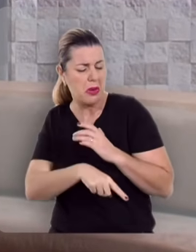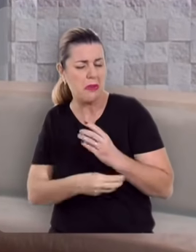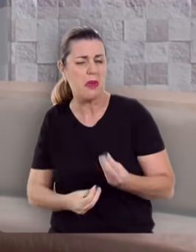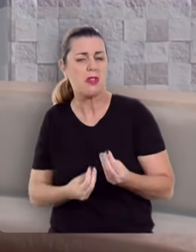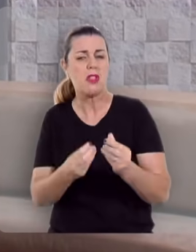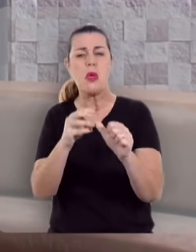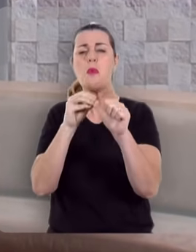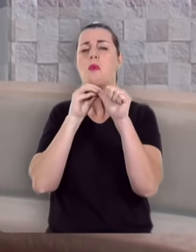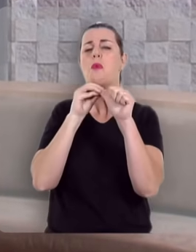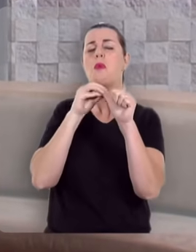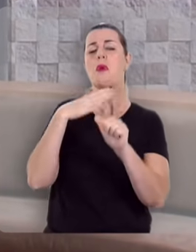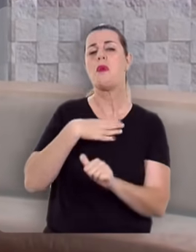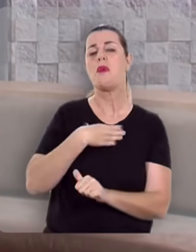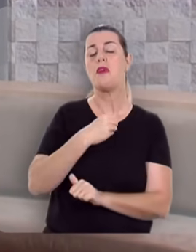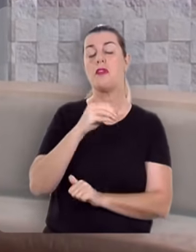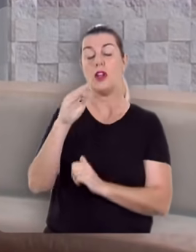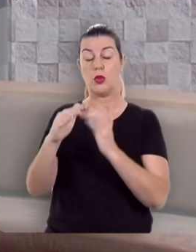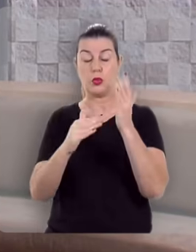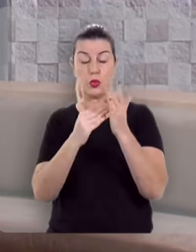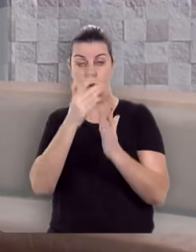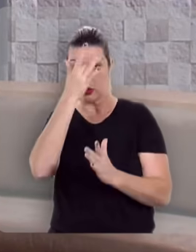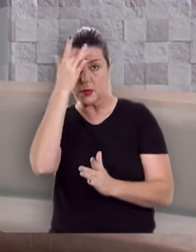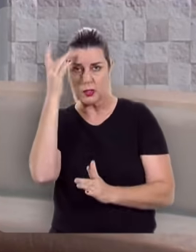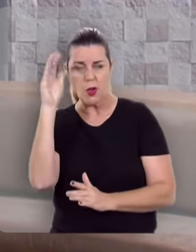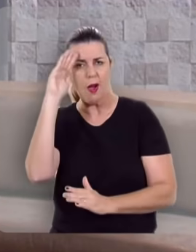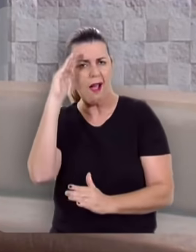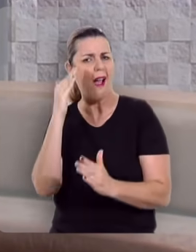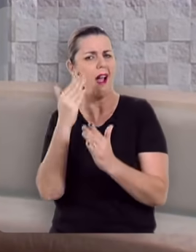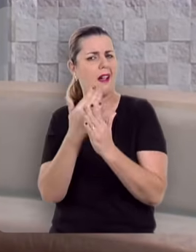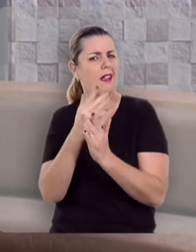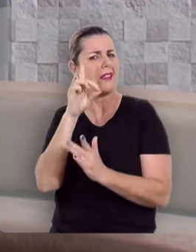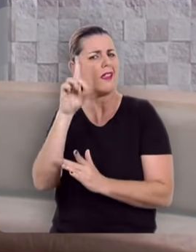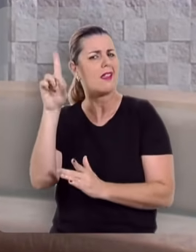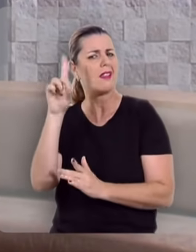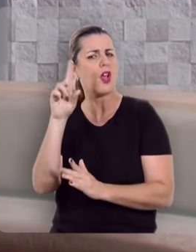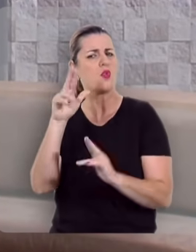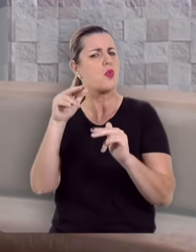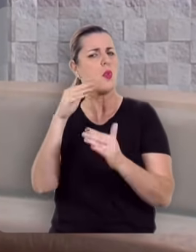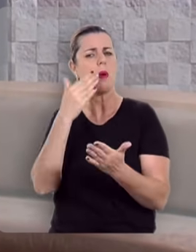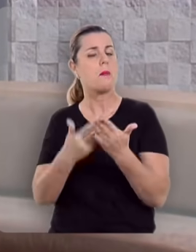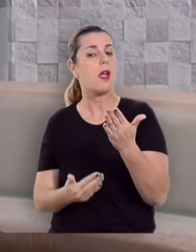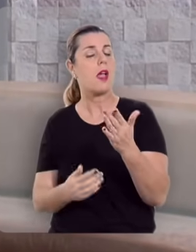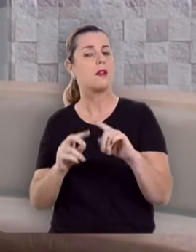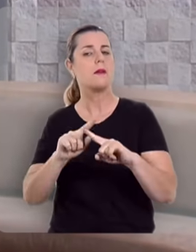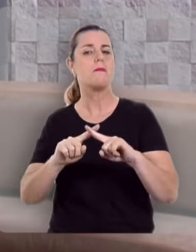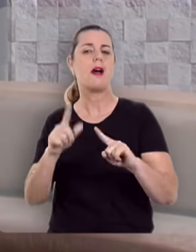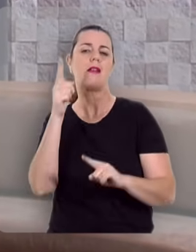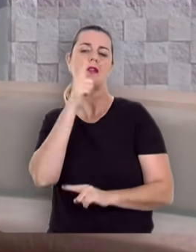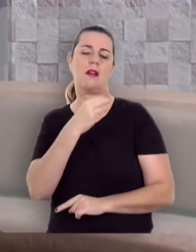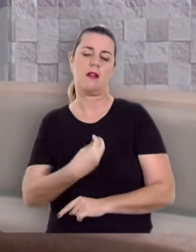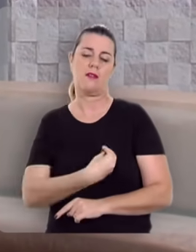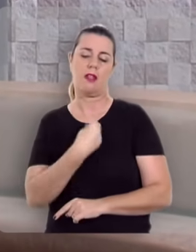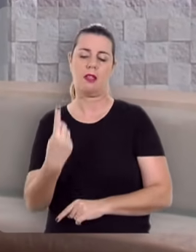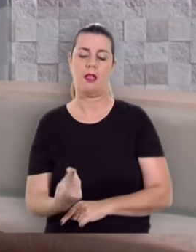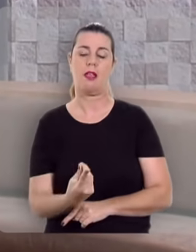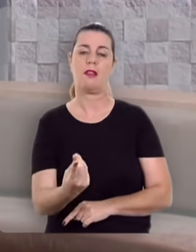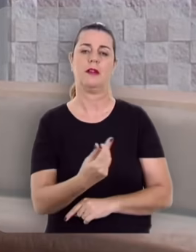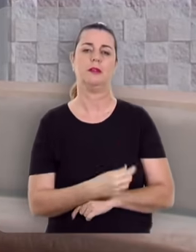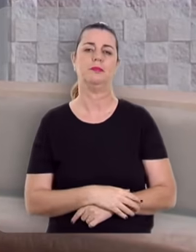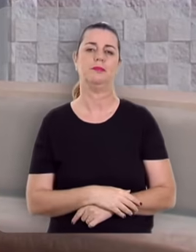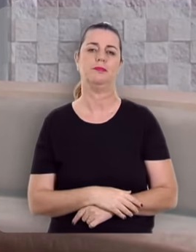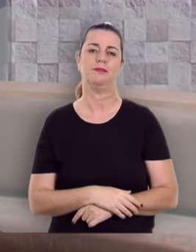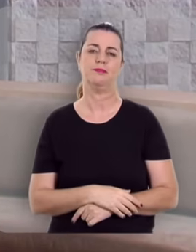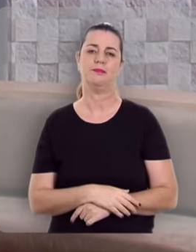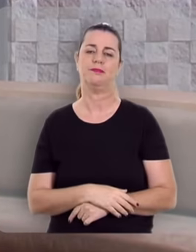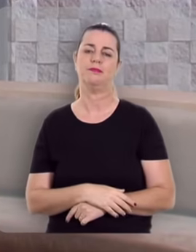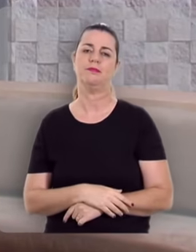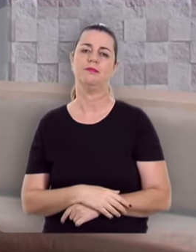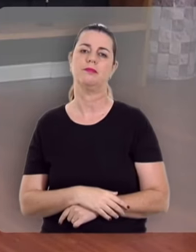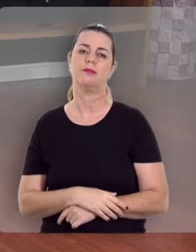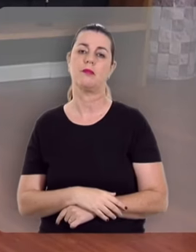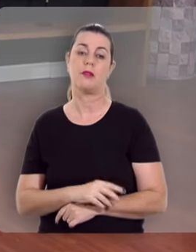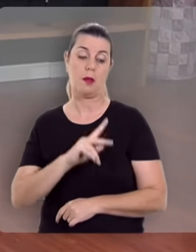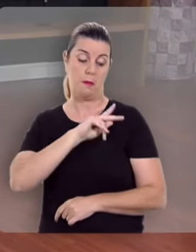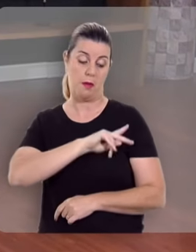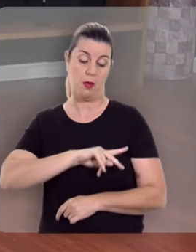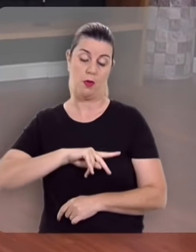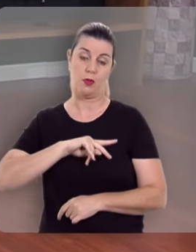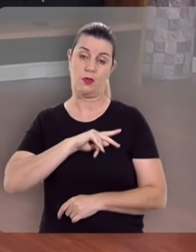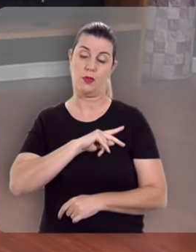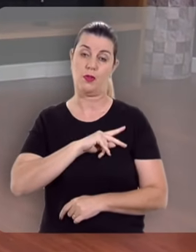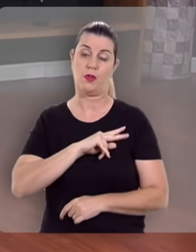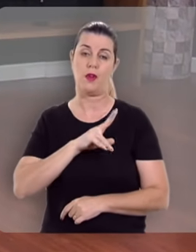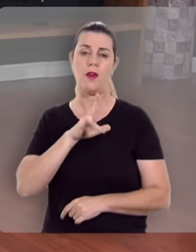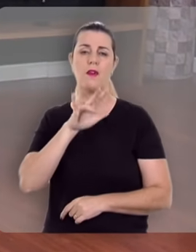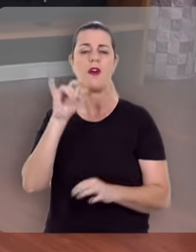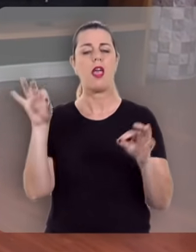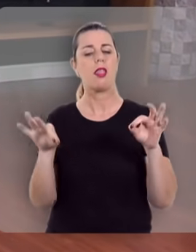unigênito para que todo o que nele crê não pereça mas tenha a vida eterna o e Paulo vai concluir